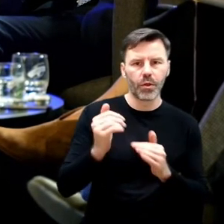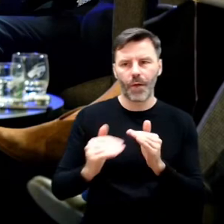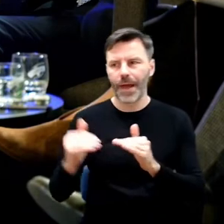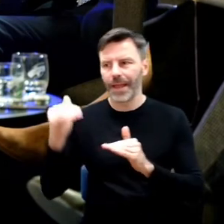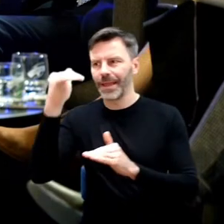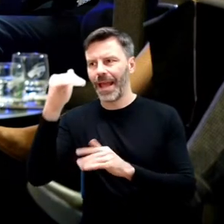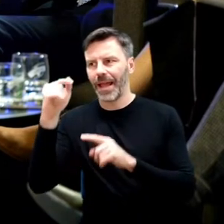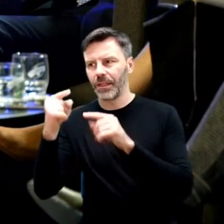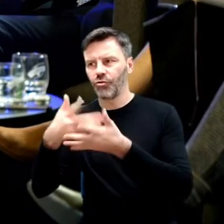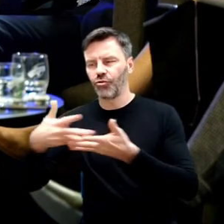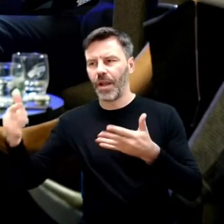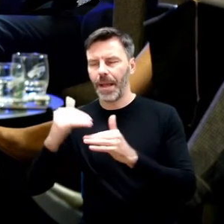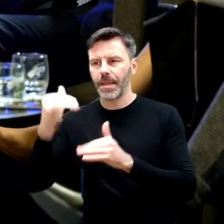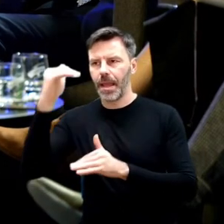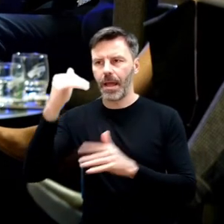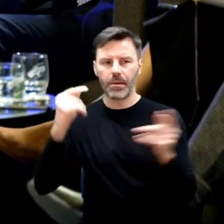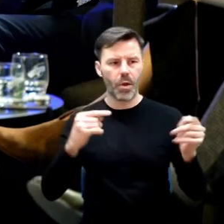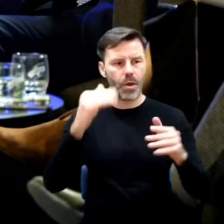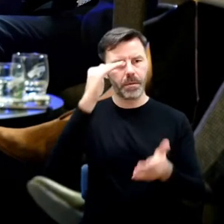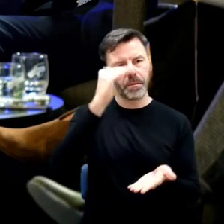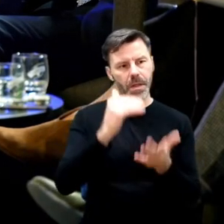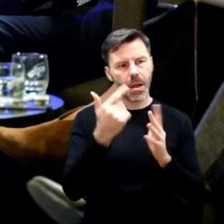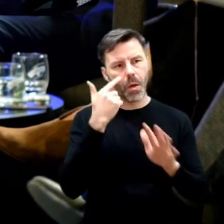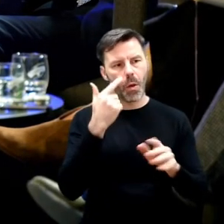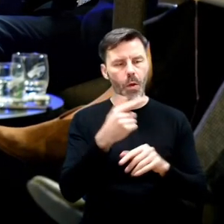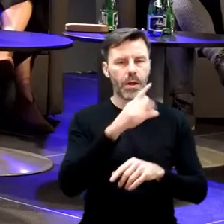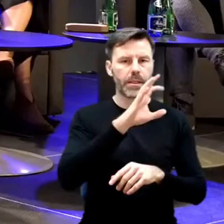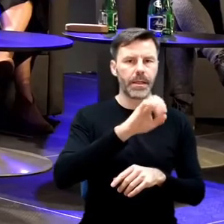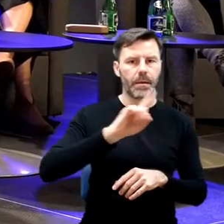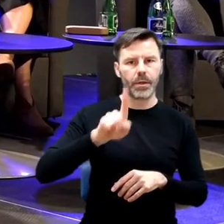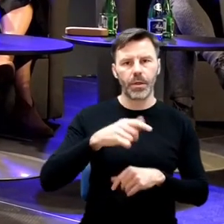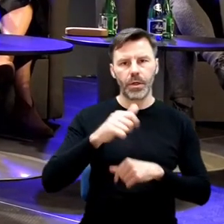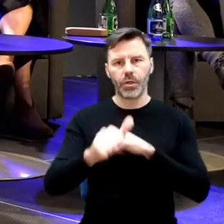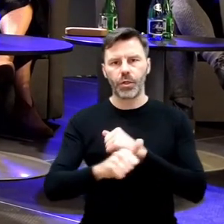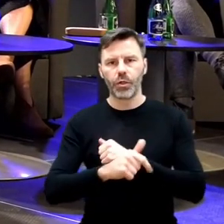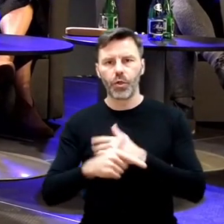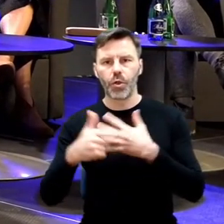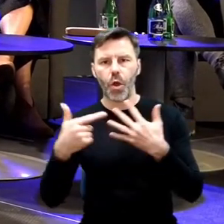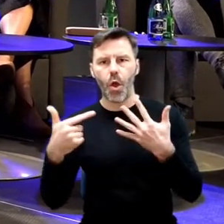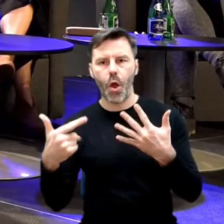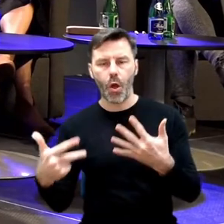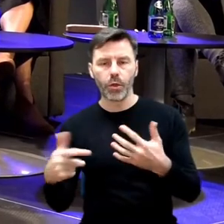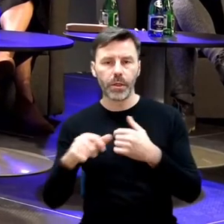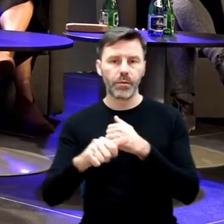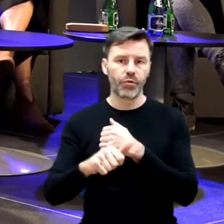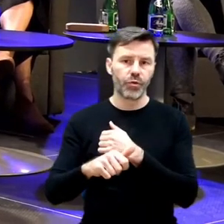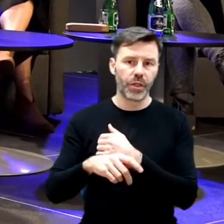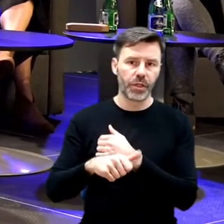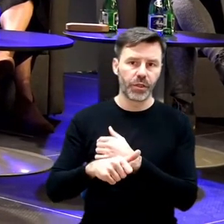w projektach będzie niższy niż powiedzmy 0,68, 0,69, to te projekty prawdopodobnie Państwu nie wyjdą.